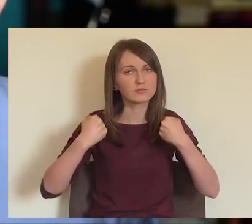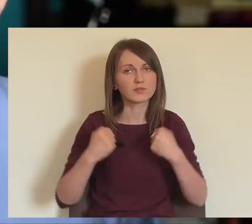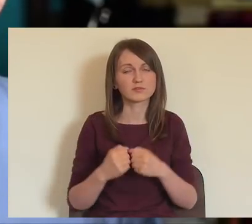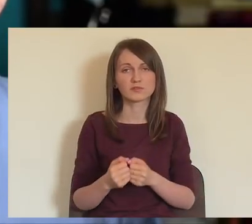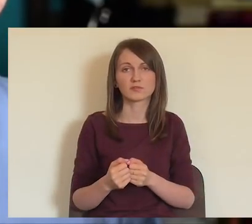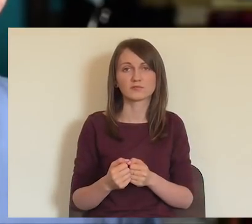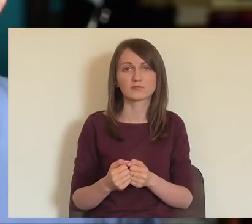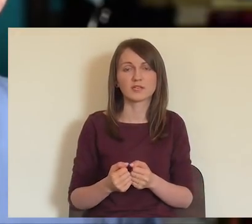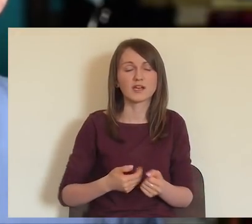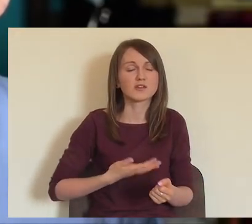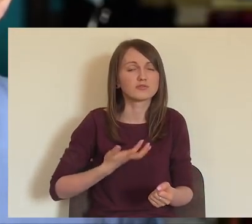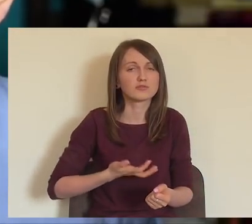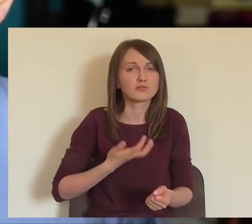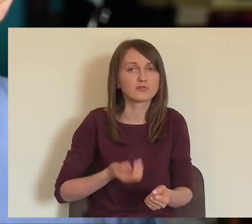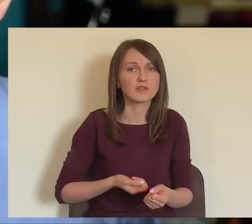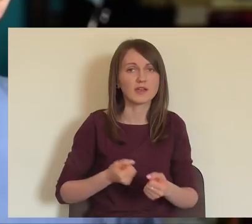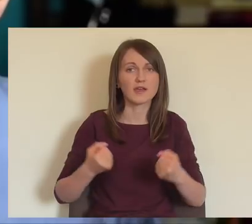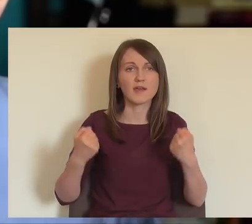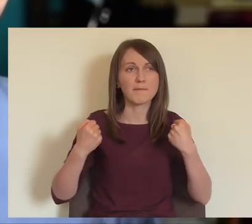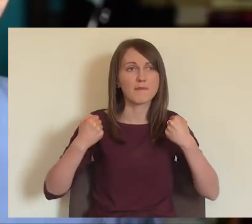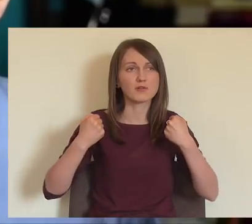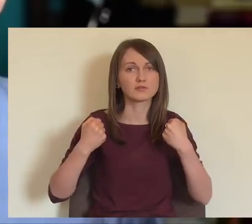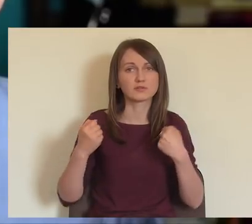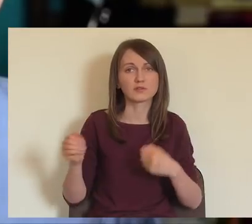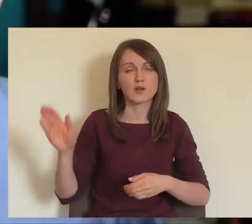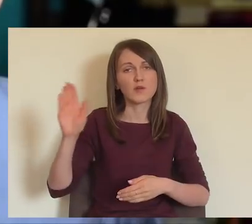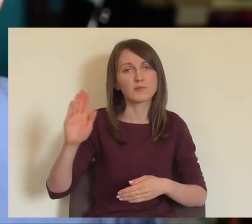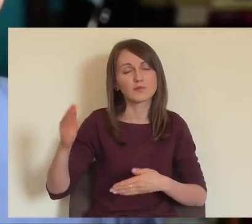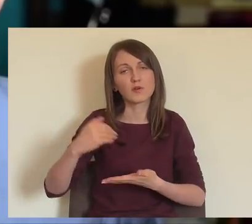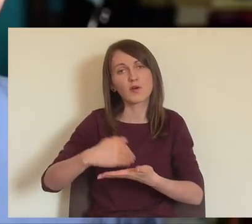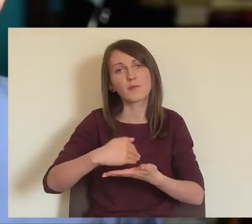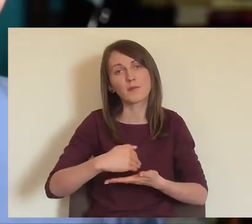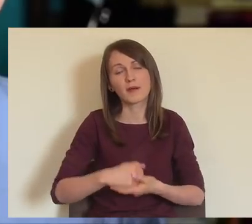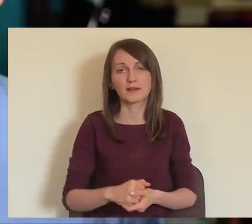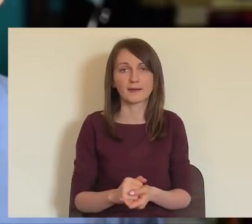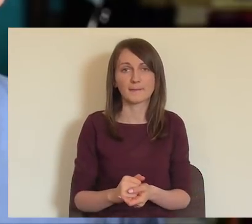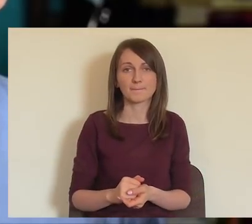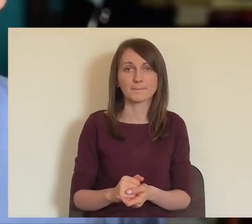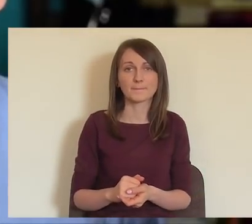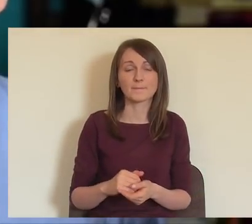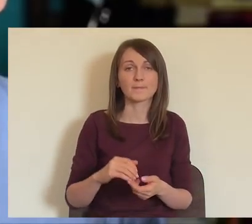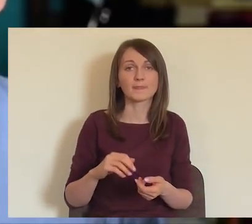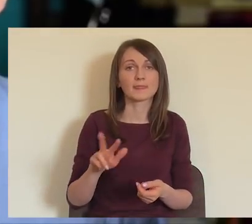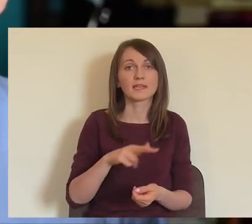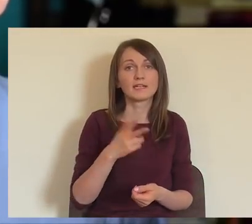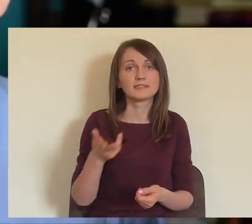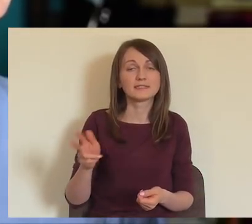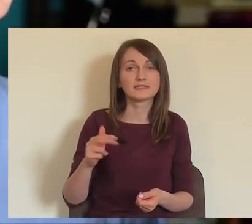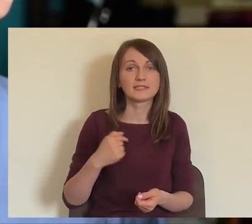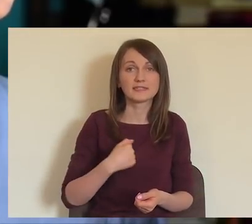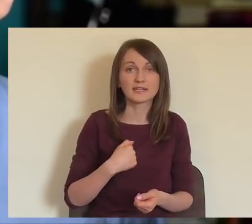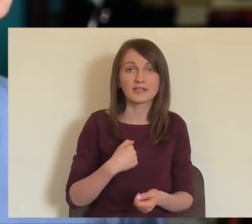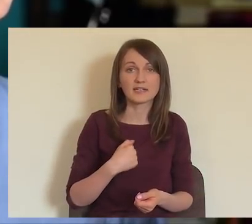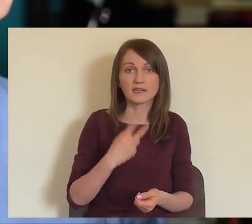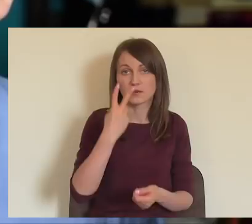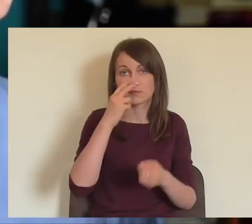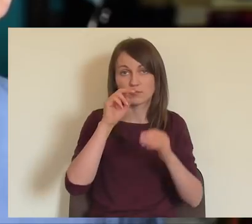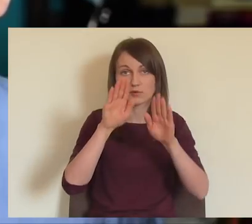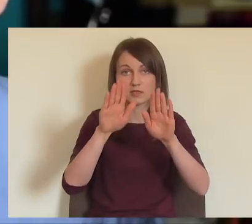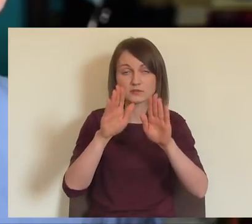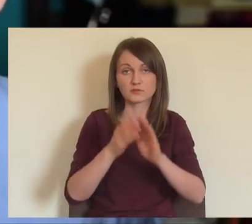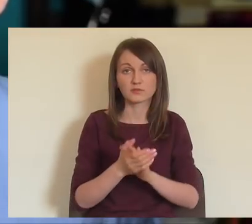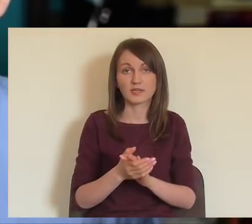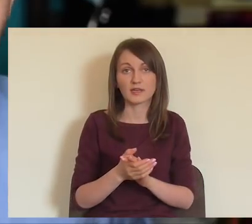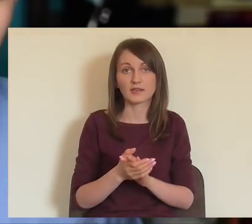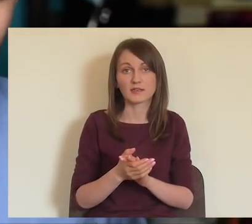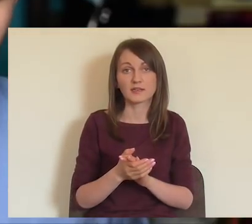to Jezus, kiedy mi pokazuje swoje rany, mówi mi coś takiego: